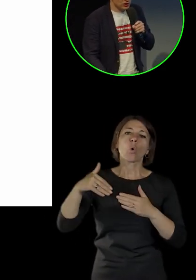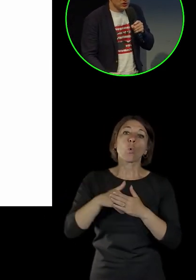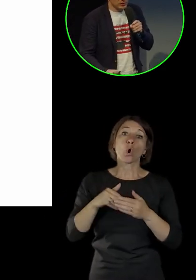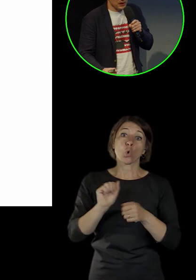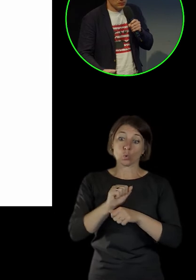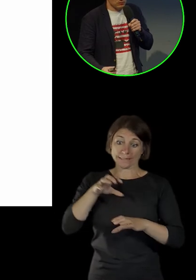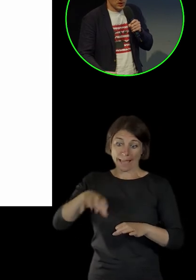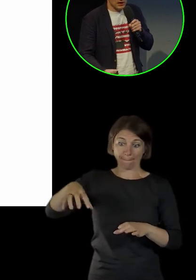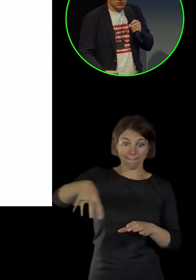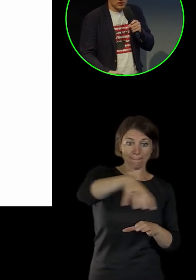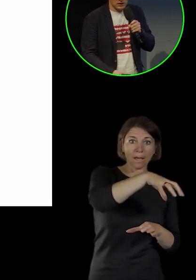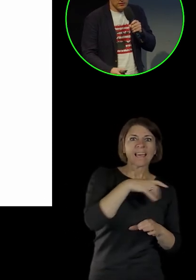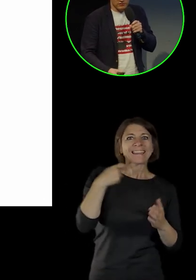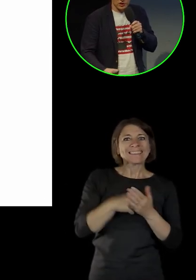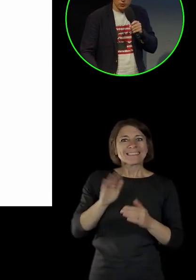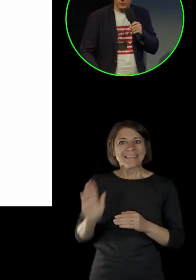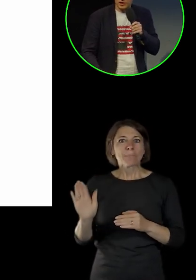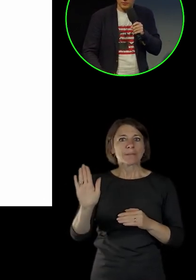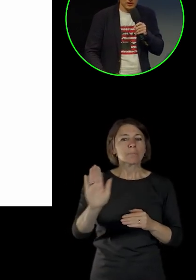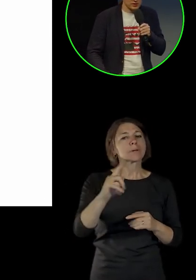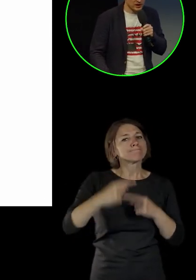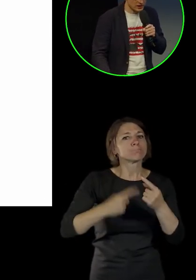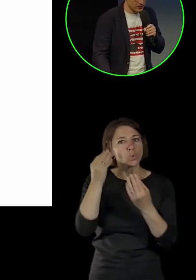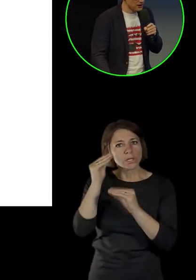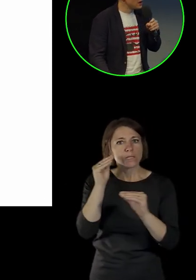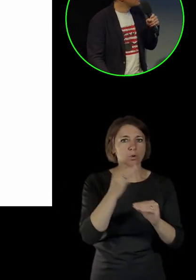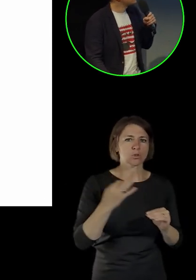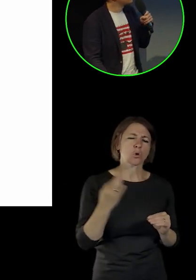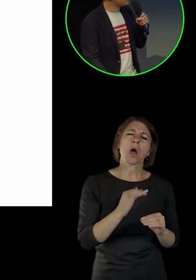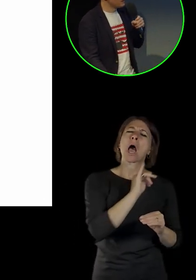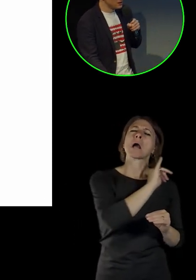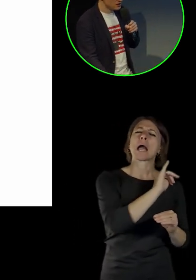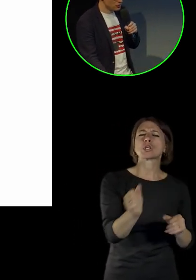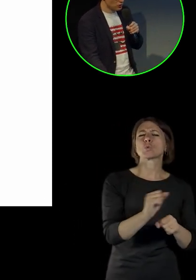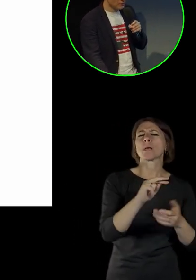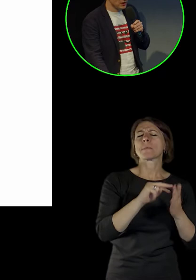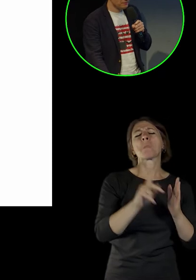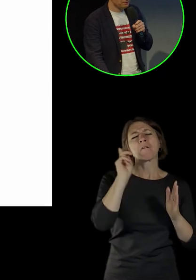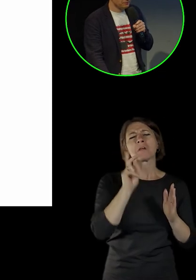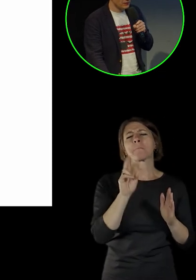Každý územní plán říká, co se na všech pozemcích ve městě smí a nesmí. Ale my navíc regulujeme